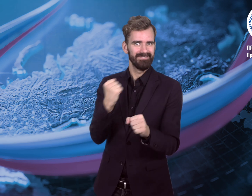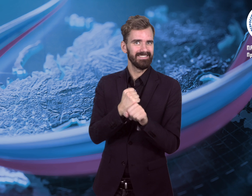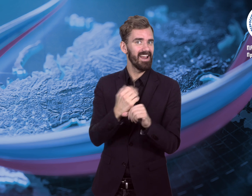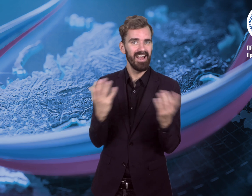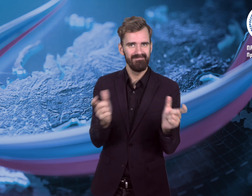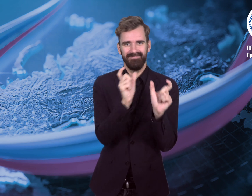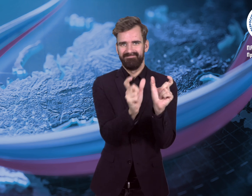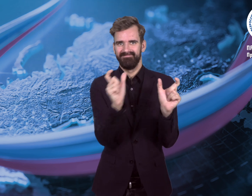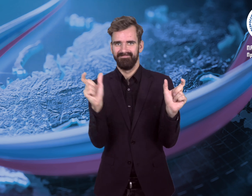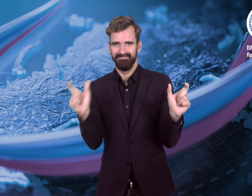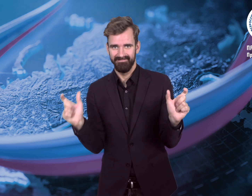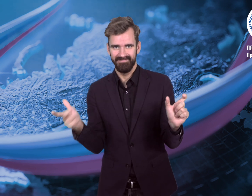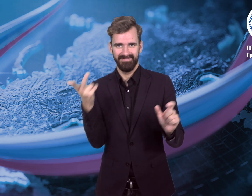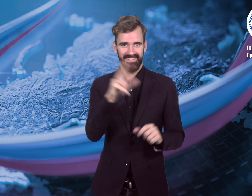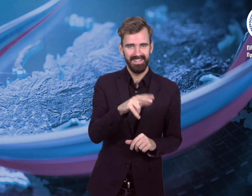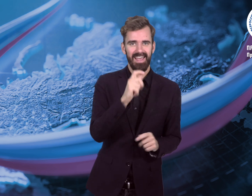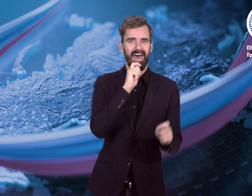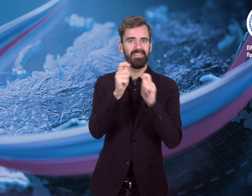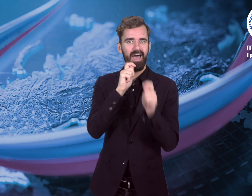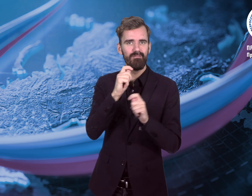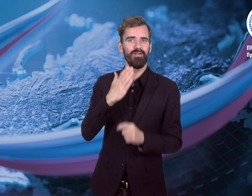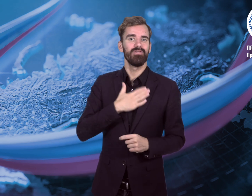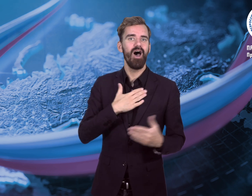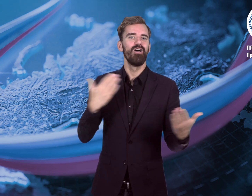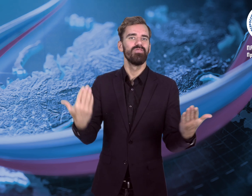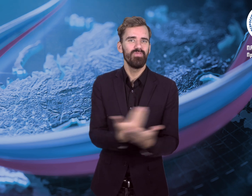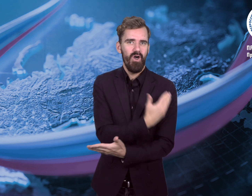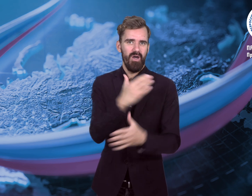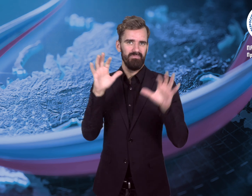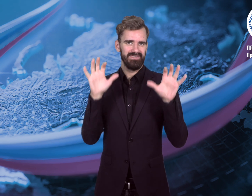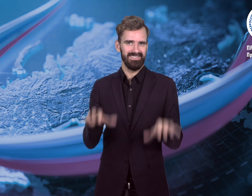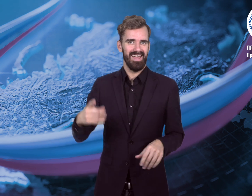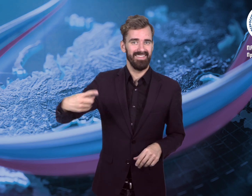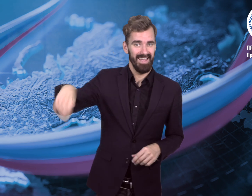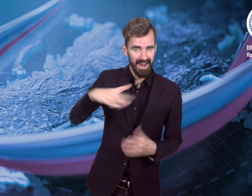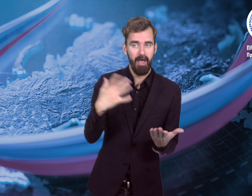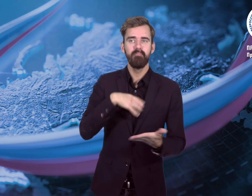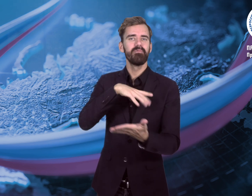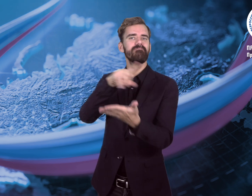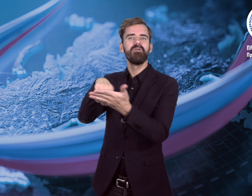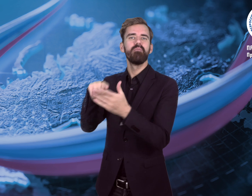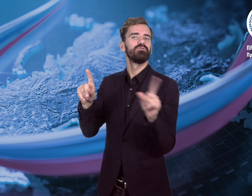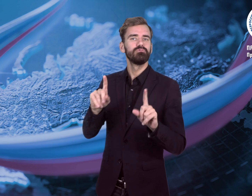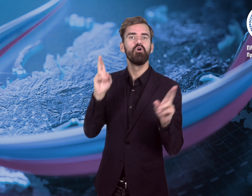Мы сделали цикл интервью с нашими новыми председателями: